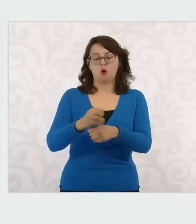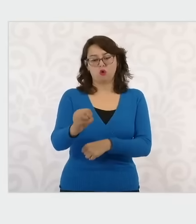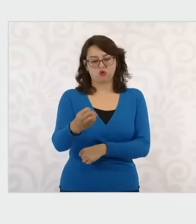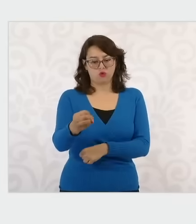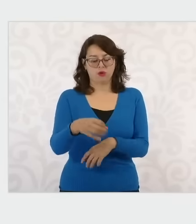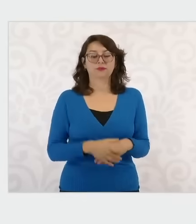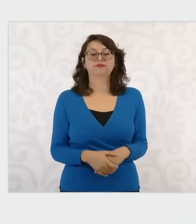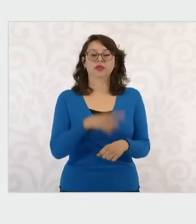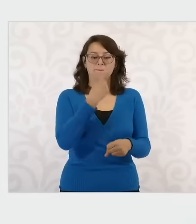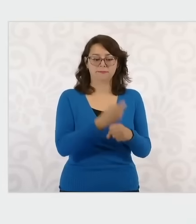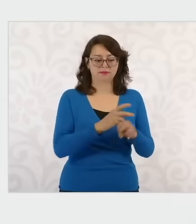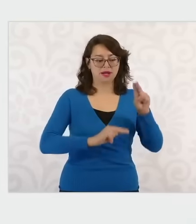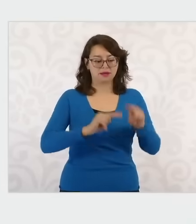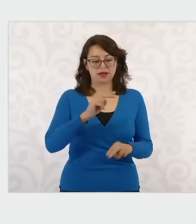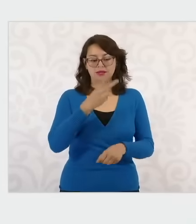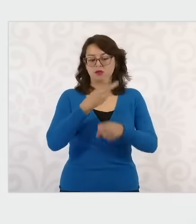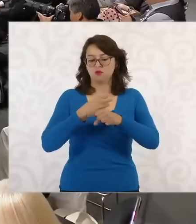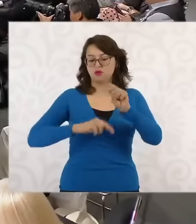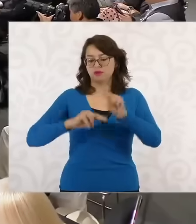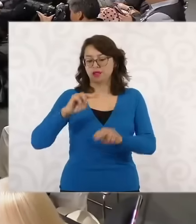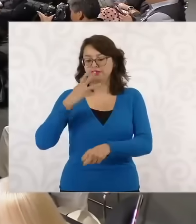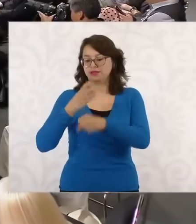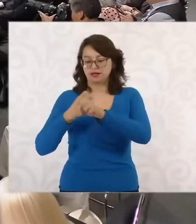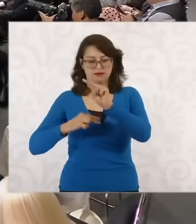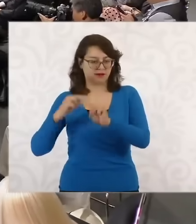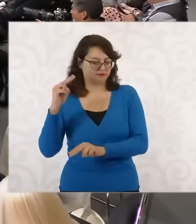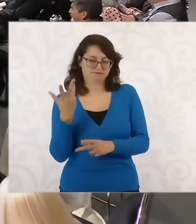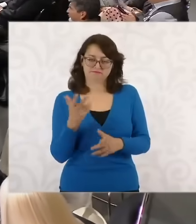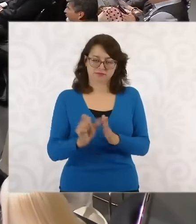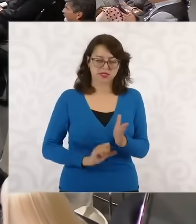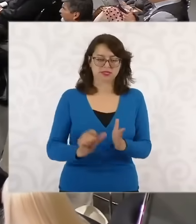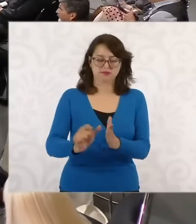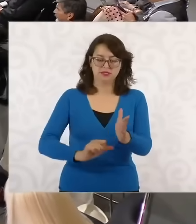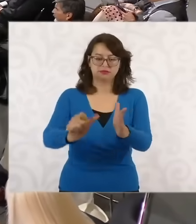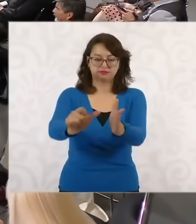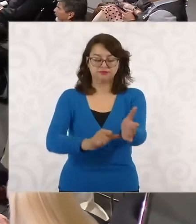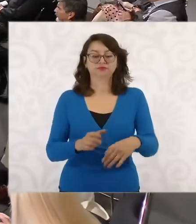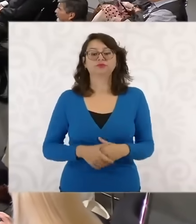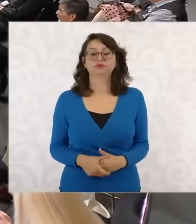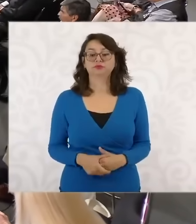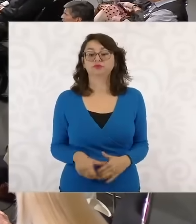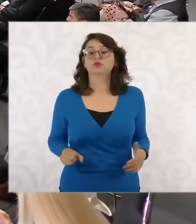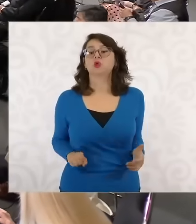nivel y así cada mes. Bien, en este programa de orientación de la salud eh por parte del Lims,